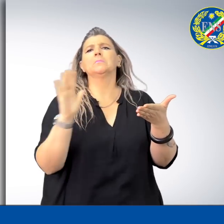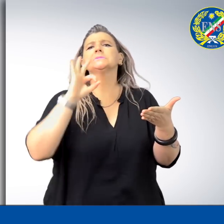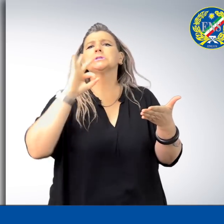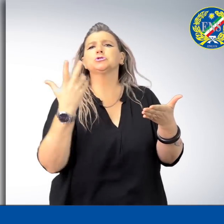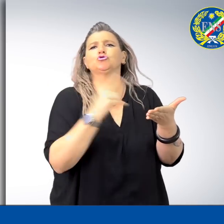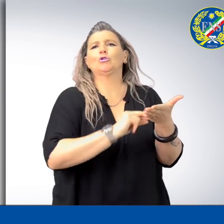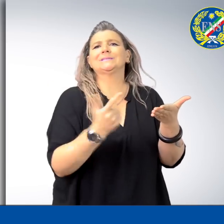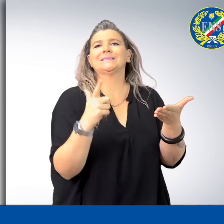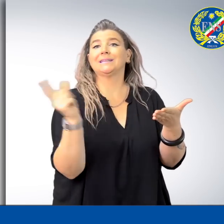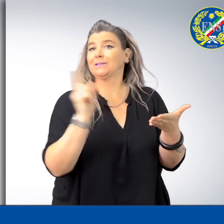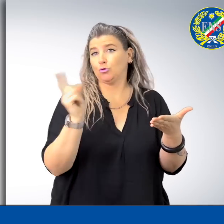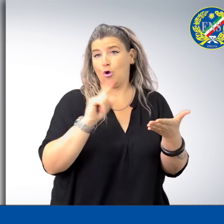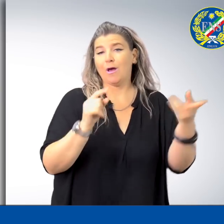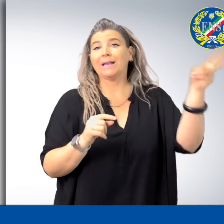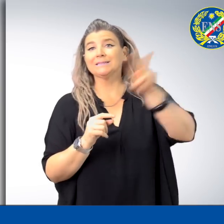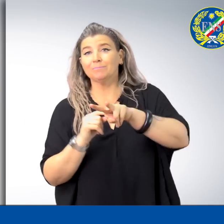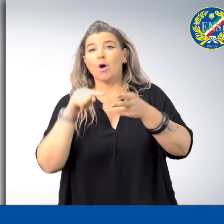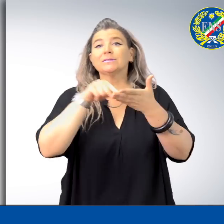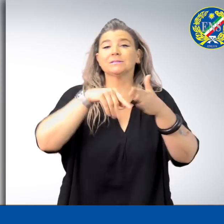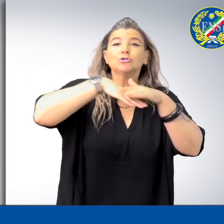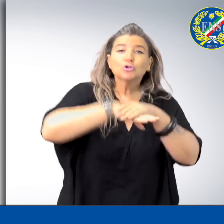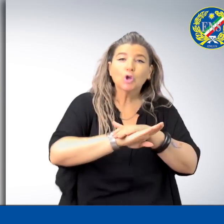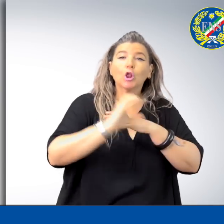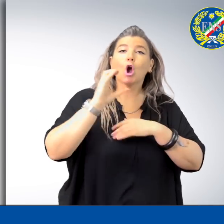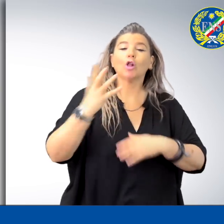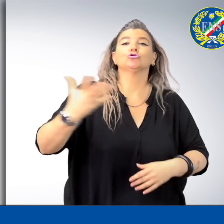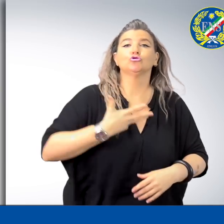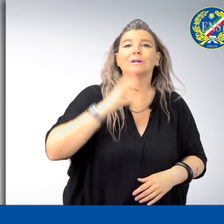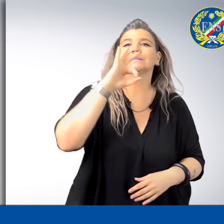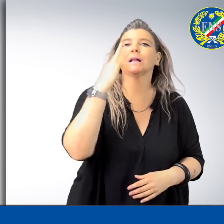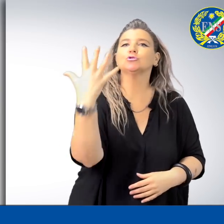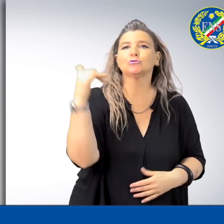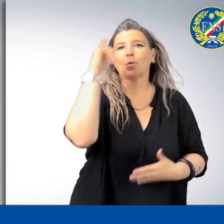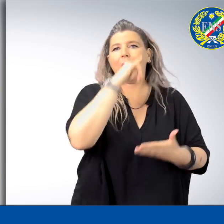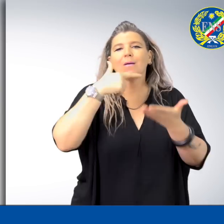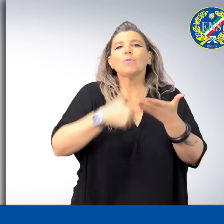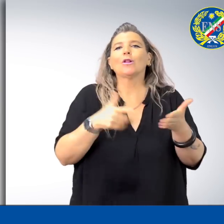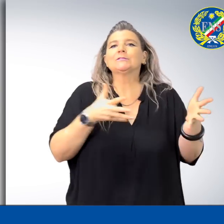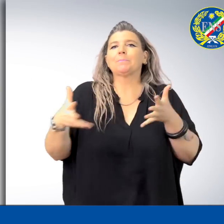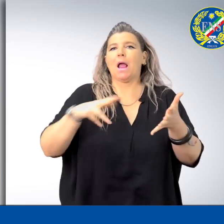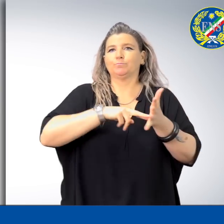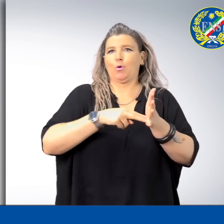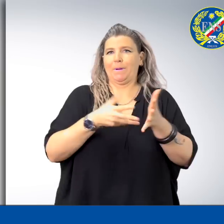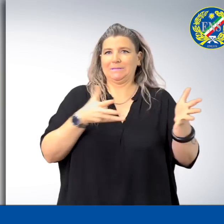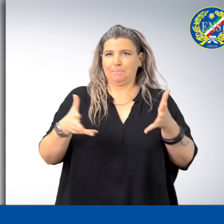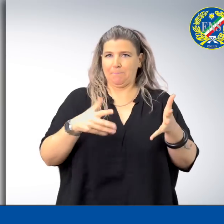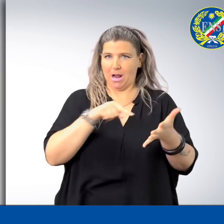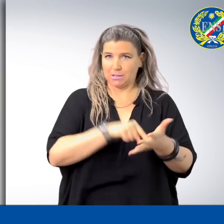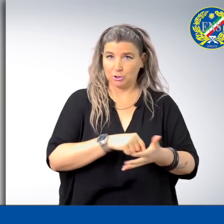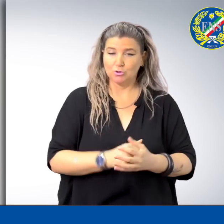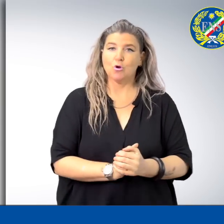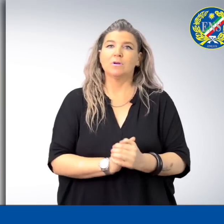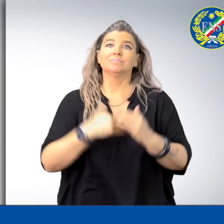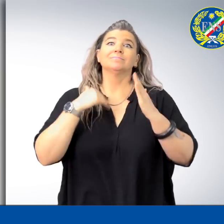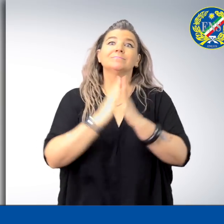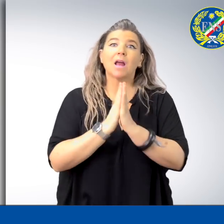Sulla patente non c'è scritto il codice 05 e nel verbale c'è scritto il codice 05 per motivi di spazio